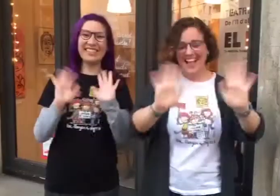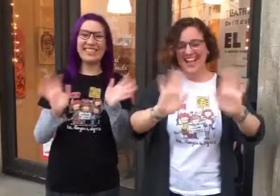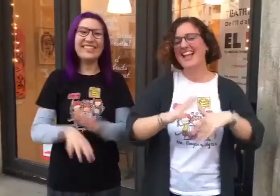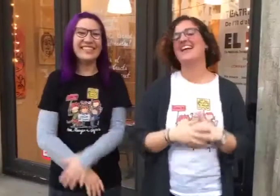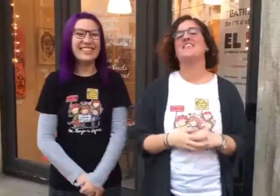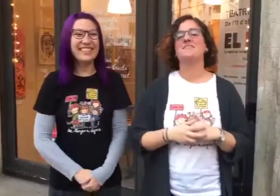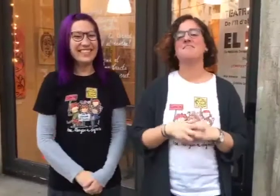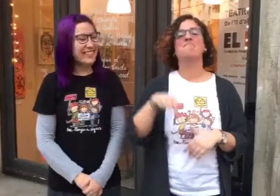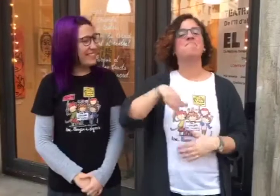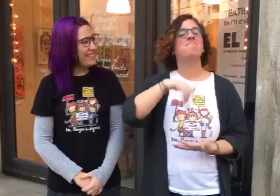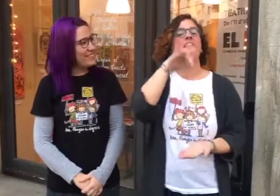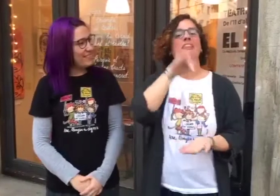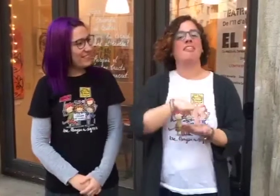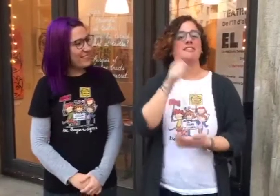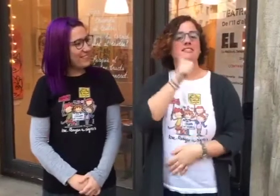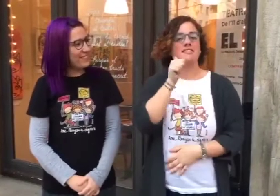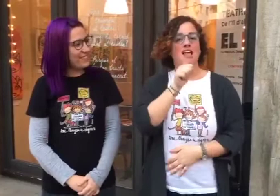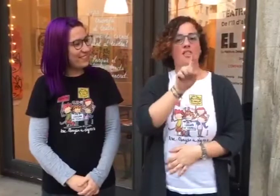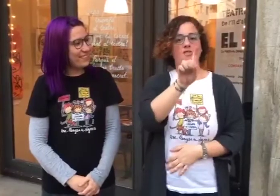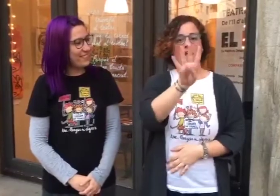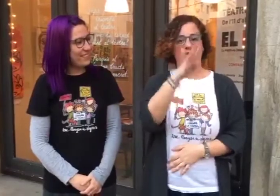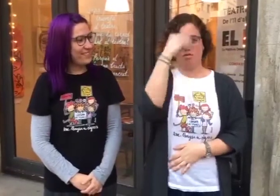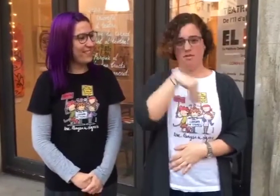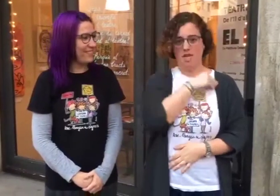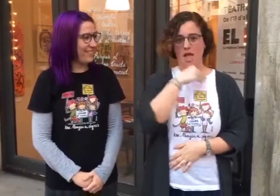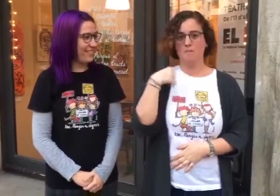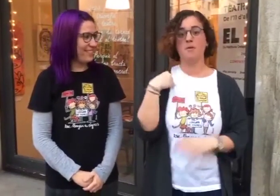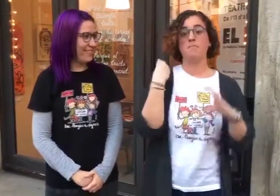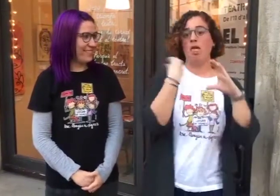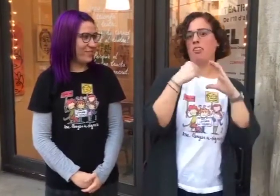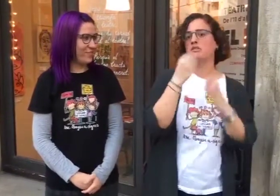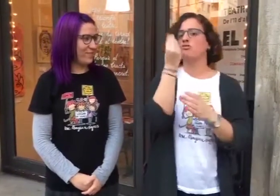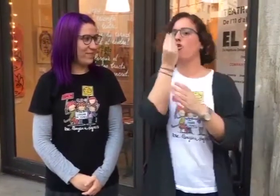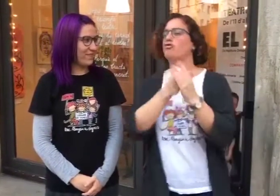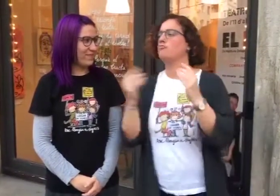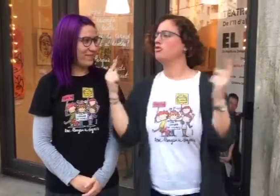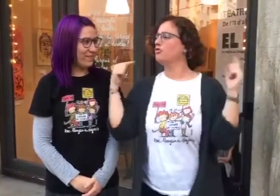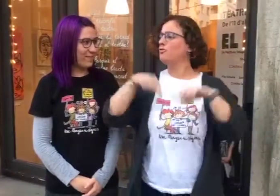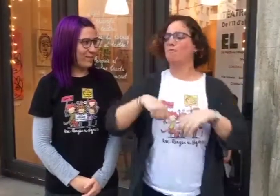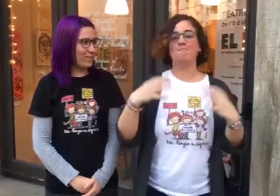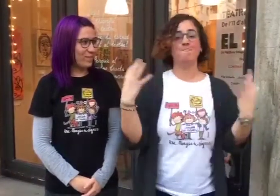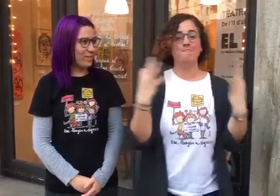¡Hola! Hoy, sábado 14 de abril, CJS-CNSE y JOVESORD CV hemos acudido a este lugar ¿para qué?